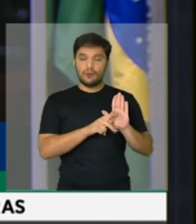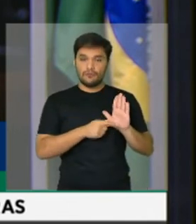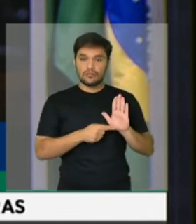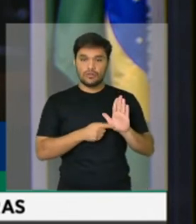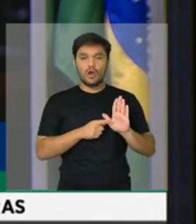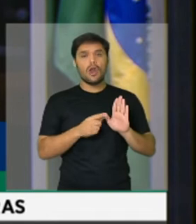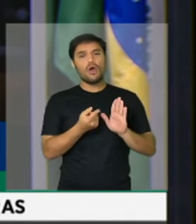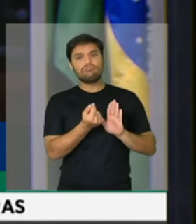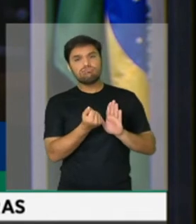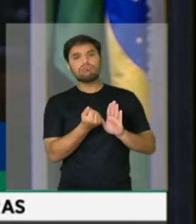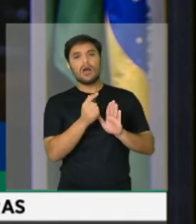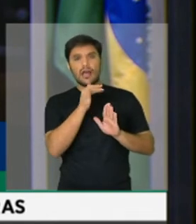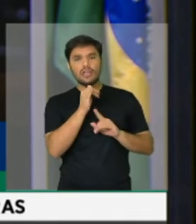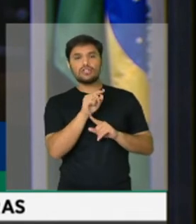DISPONIBILIZAÇÃO DE ENERGIA PARA O PROJETO DE INTEGRAÇÃO